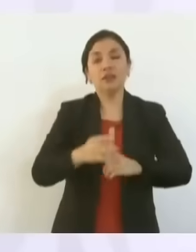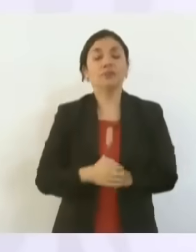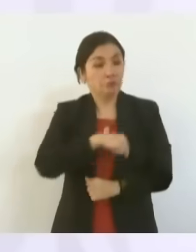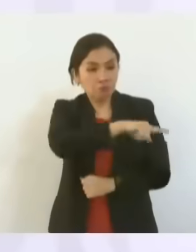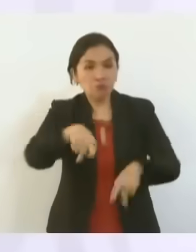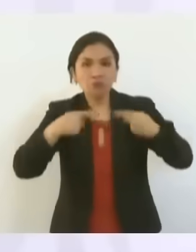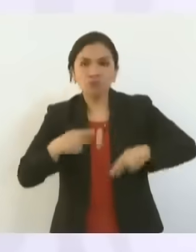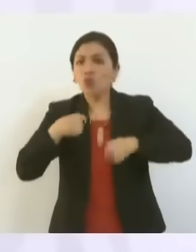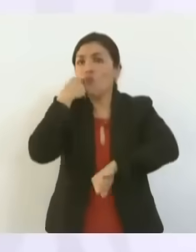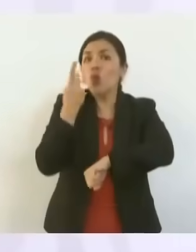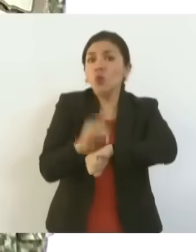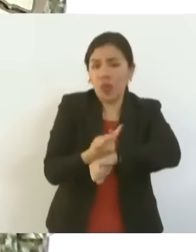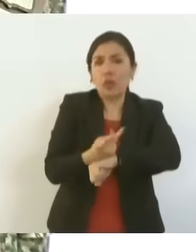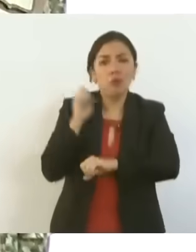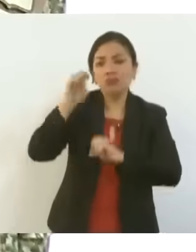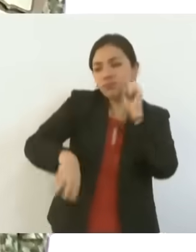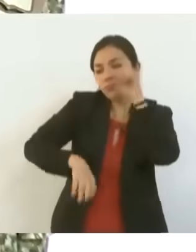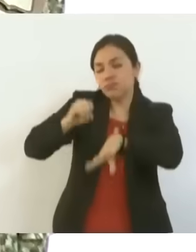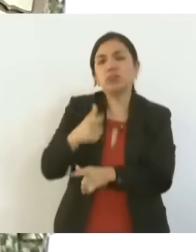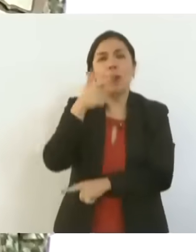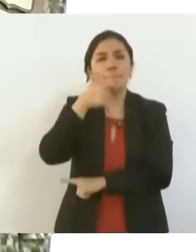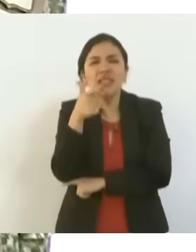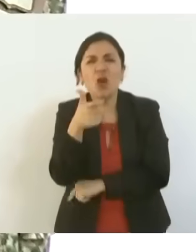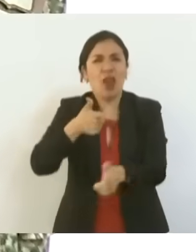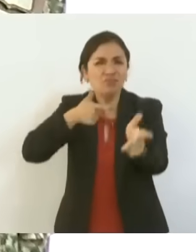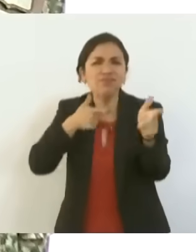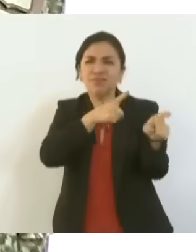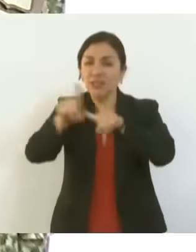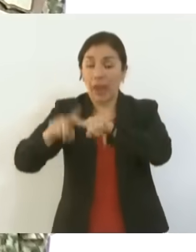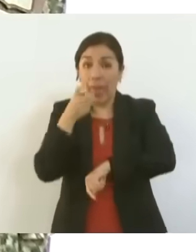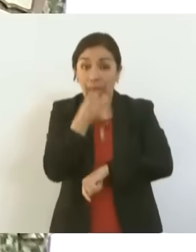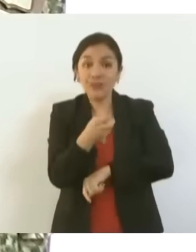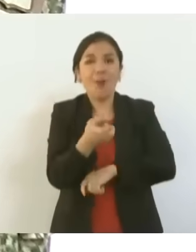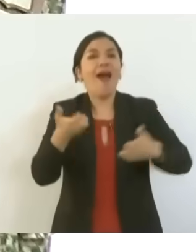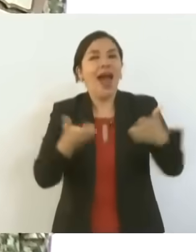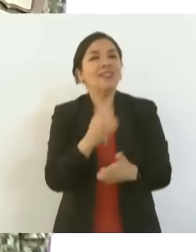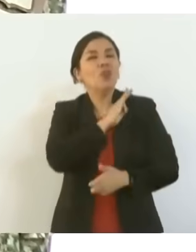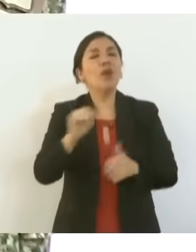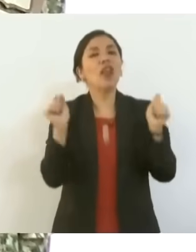de armas de fuego, la que se realiza con la colaboración de las autoridades de los